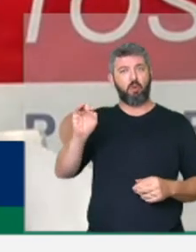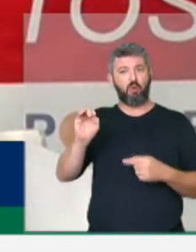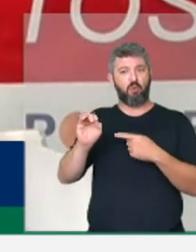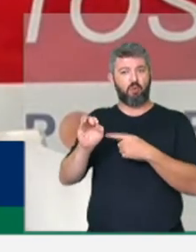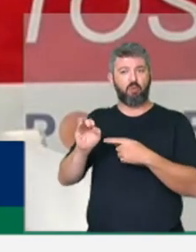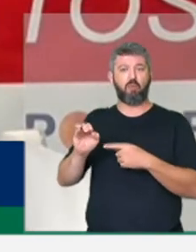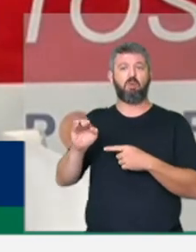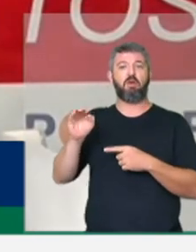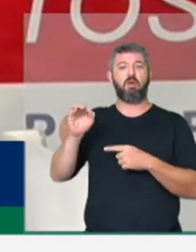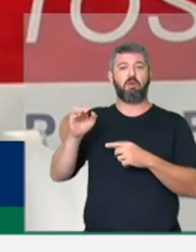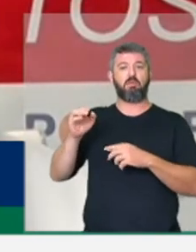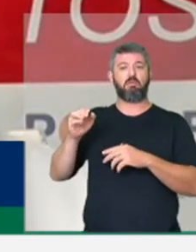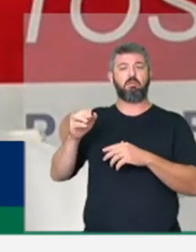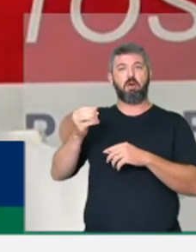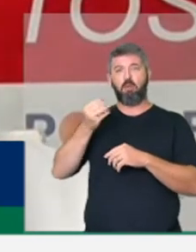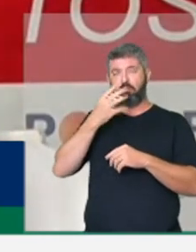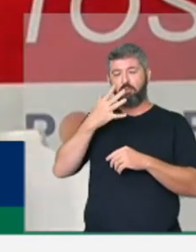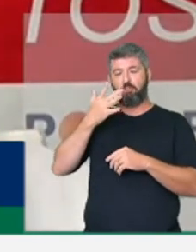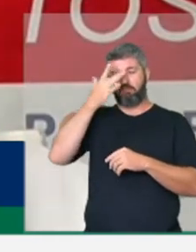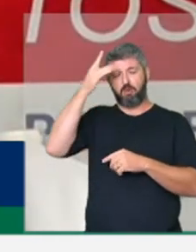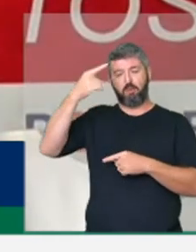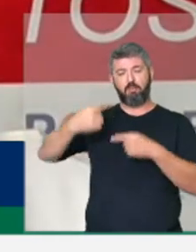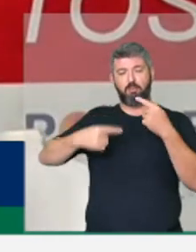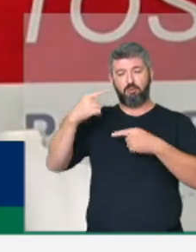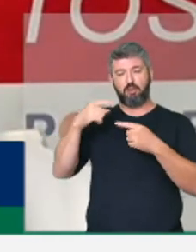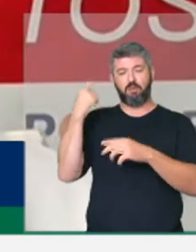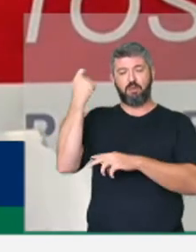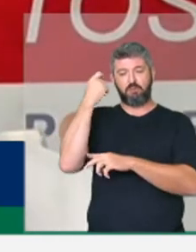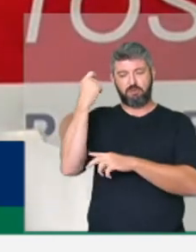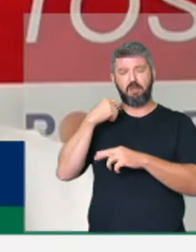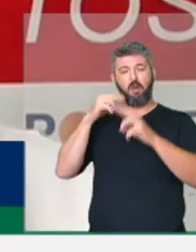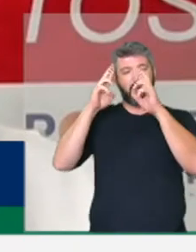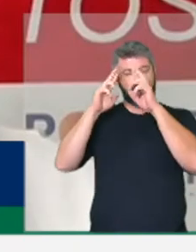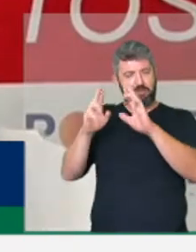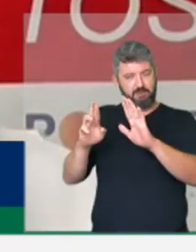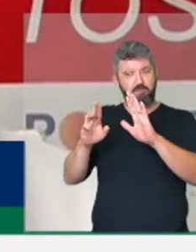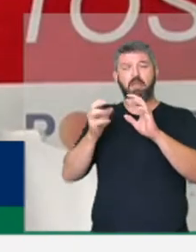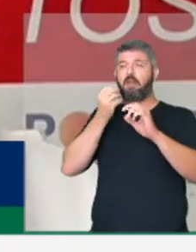VOTOU A FAVOR DA EMENDA DO PT. VEJA COMO É QUE É . -- [PRESIDENTE]: TODOS